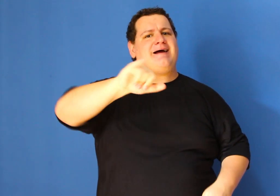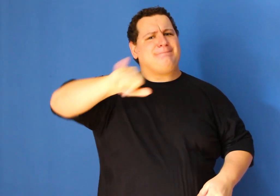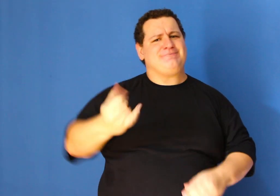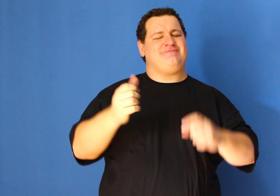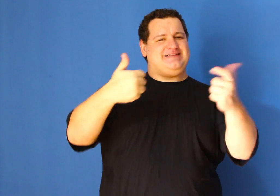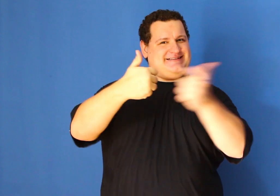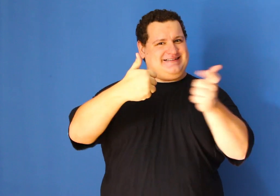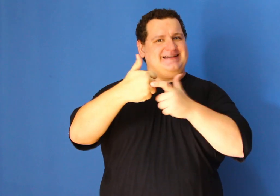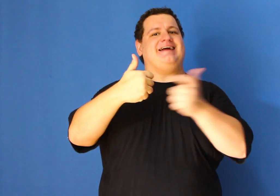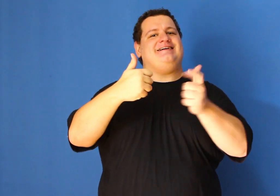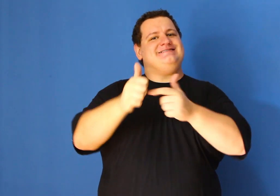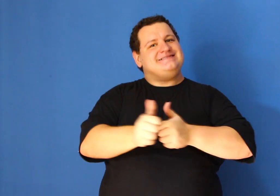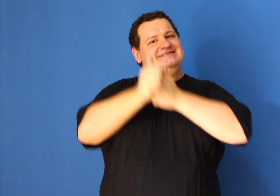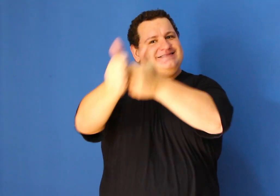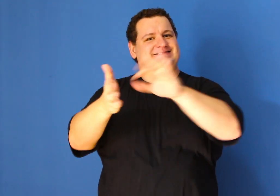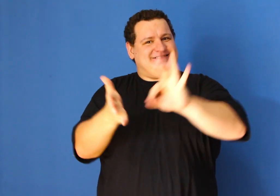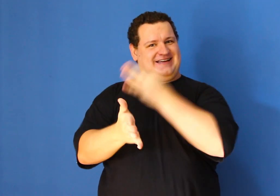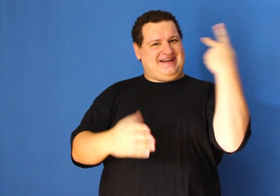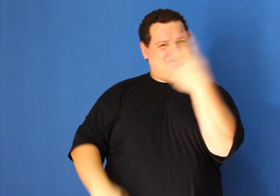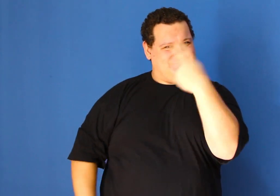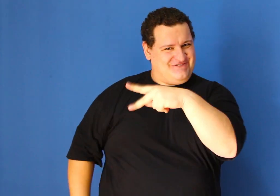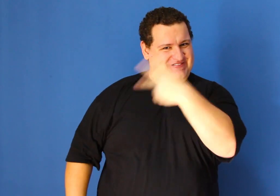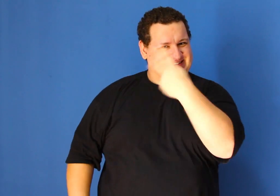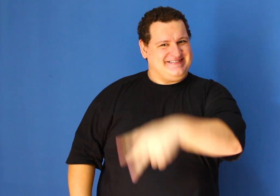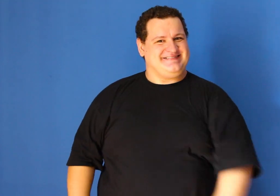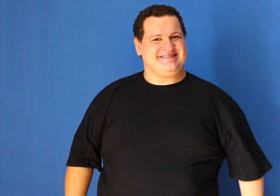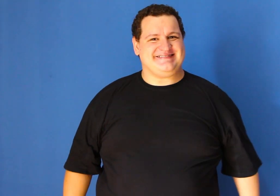Inscrevem nele e curtam a página.